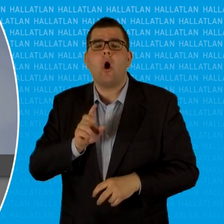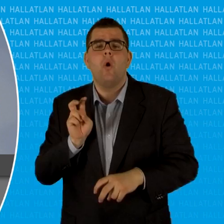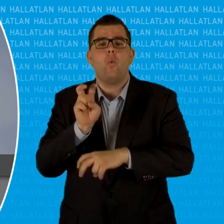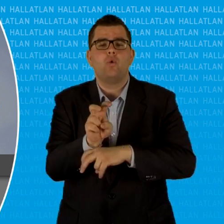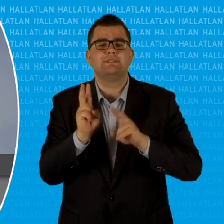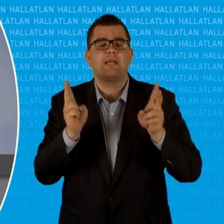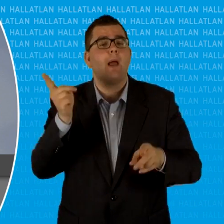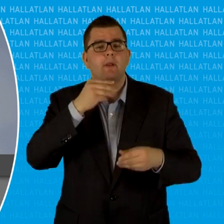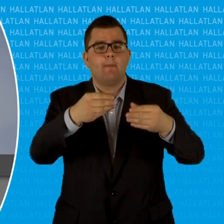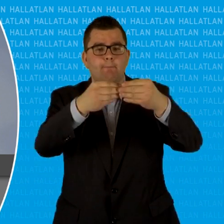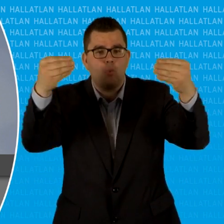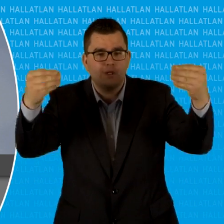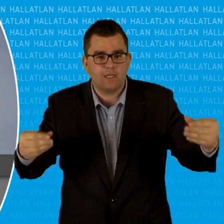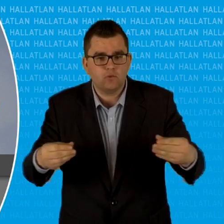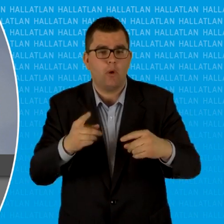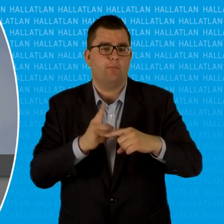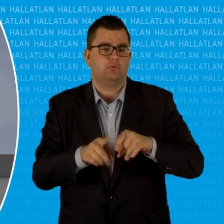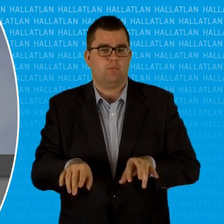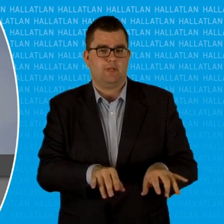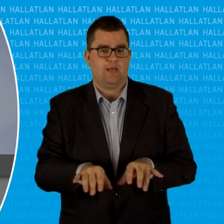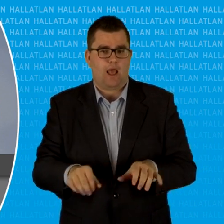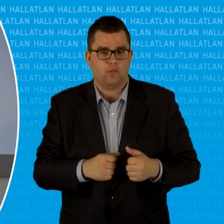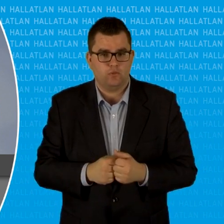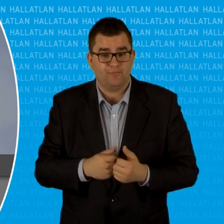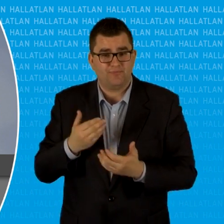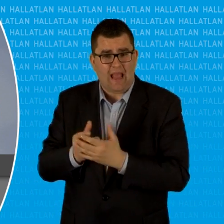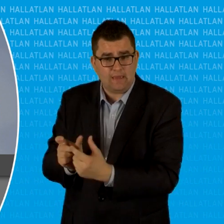csupán egy monitor és egy billentyűzet kell mellé.